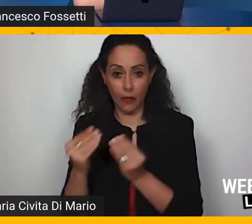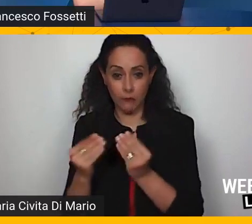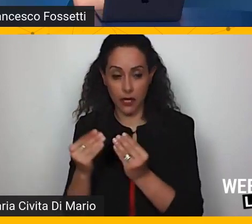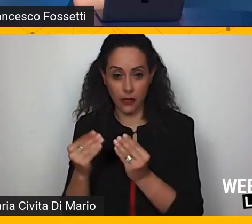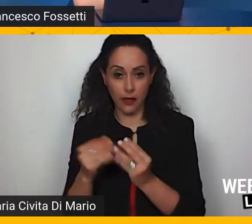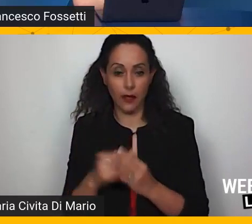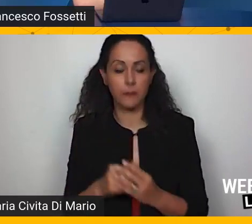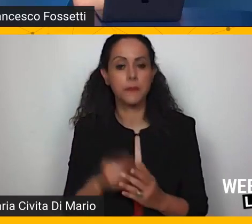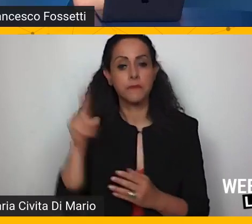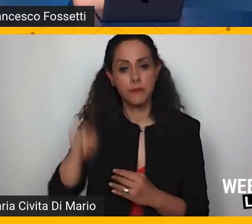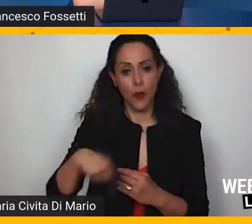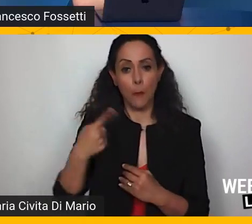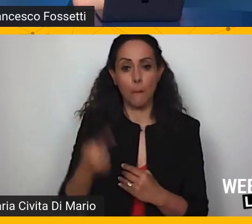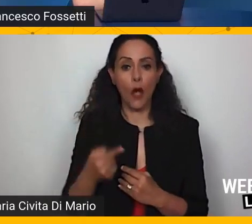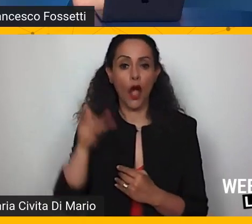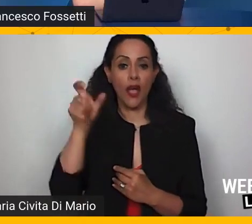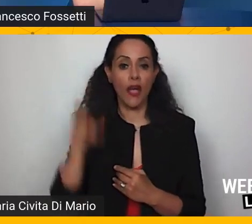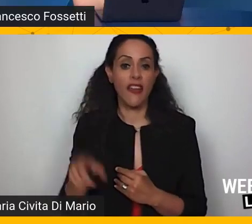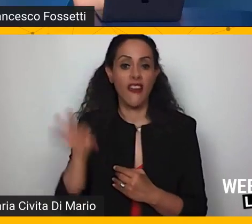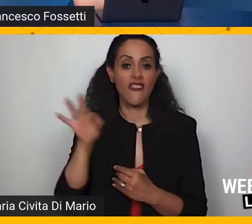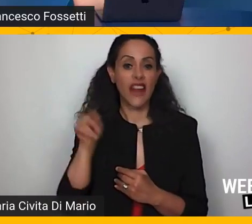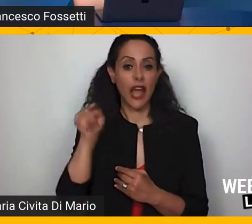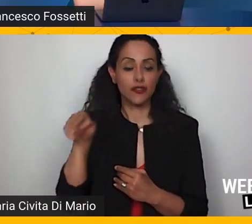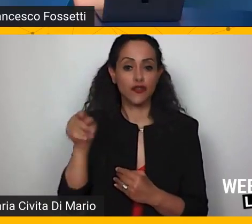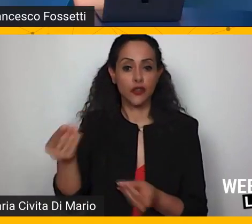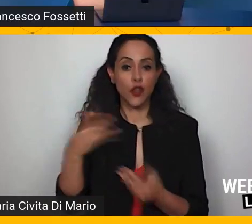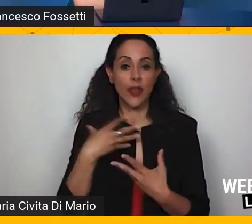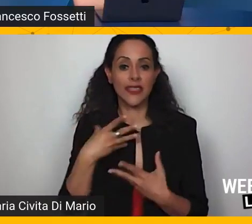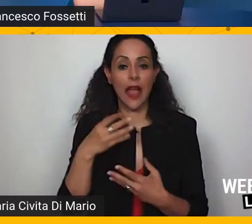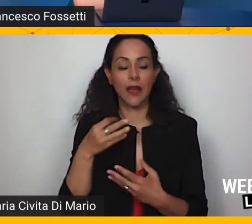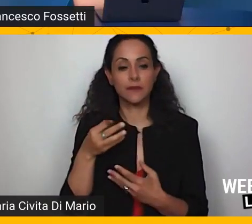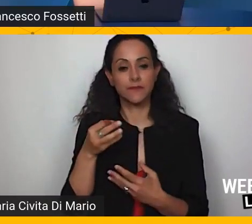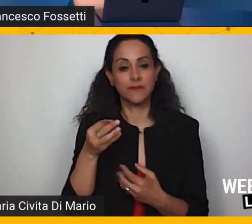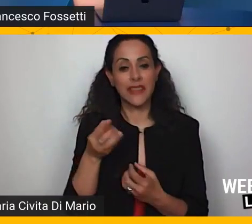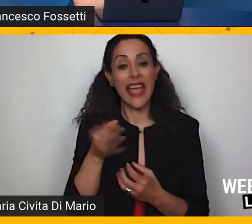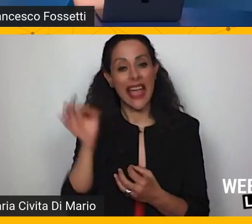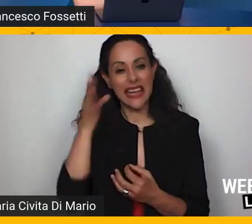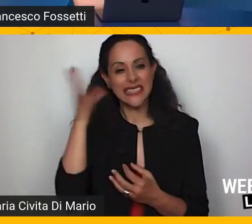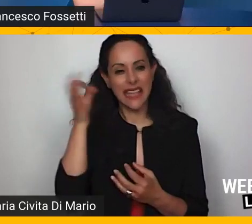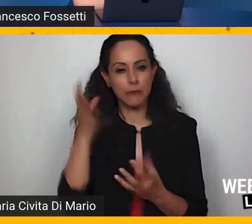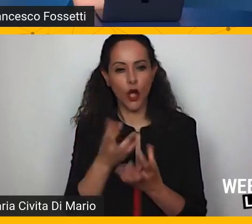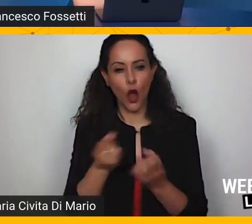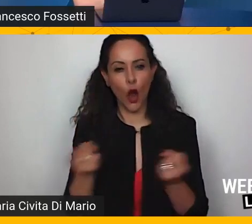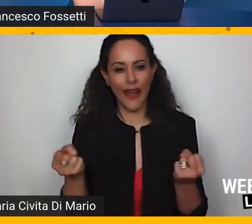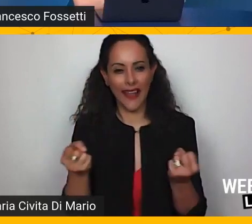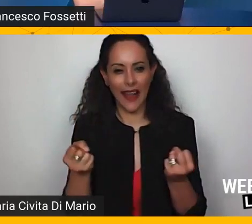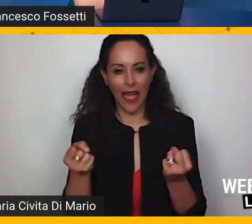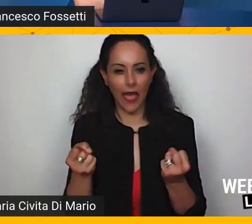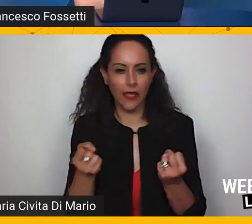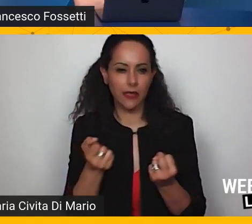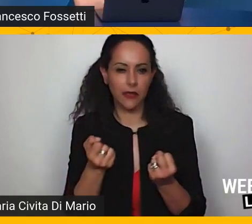eh Francesco ci ha fornito tantissimi ed esempi concreti